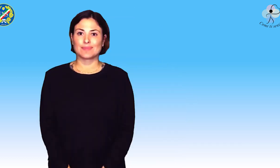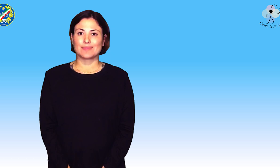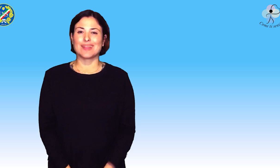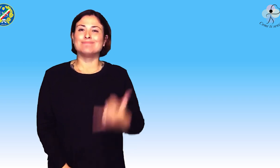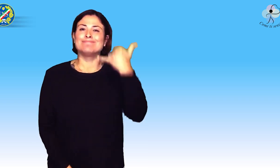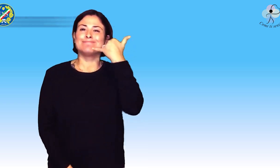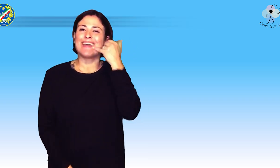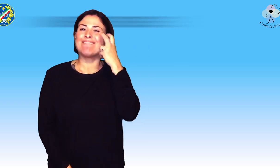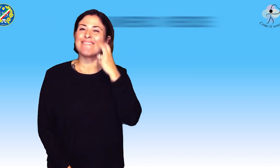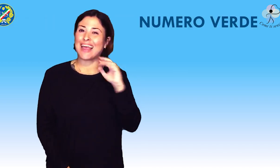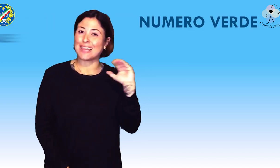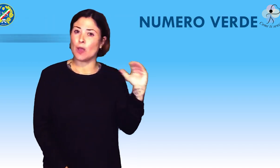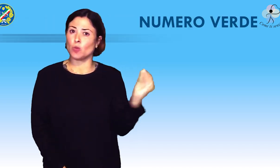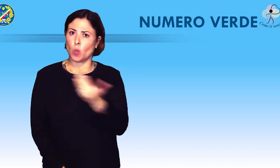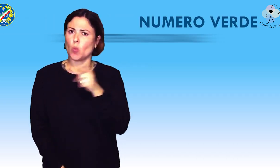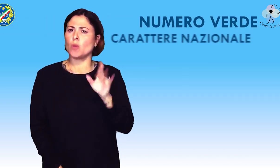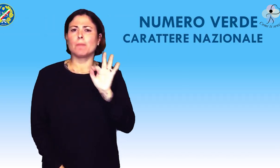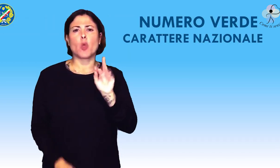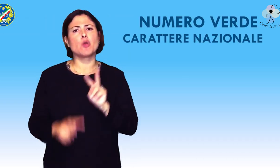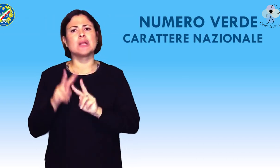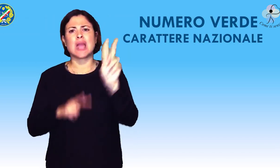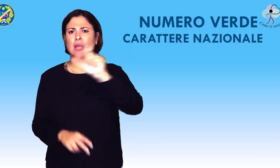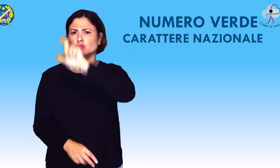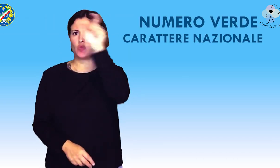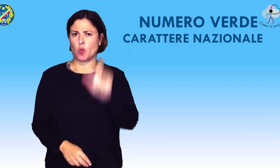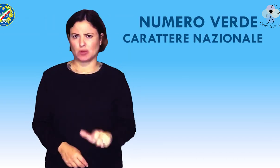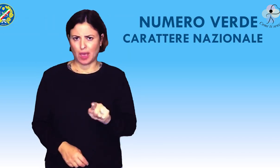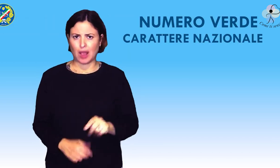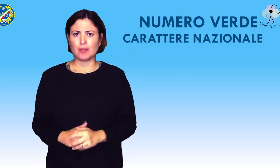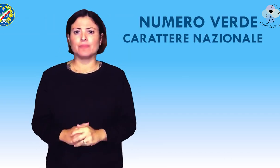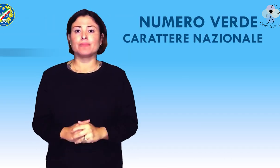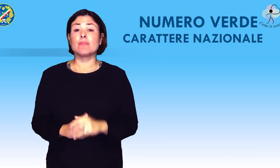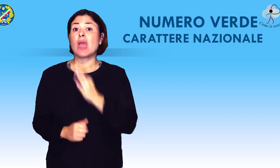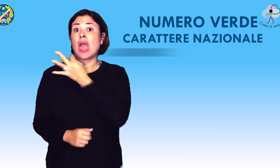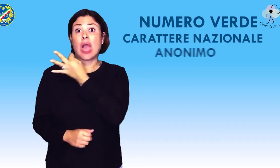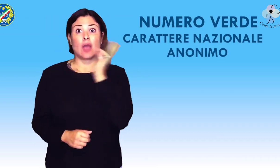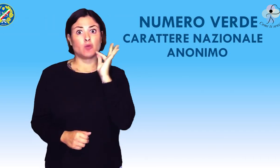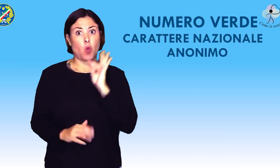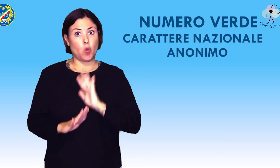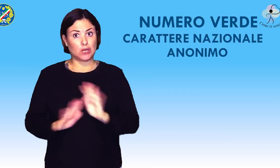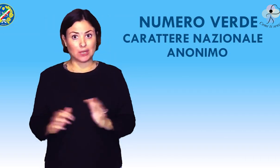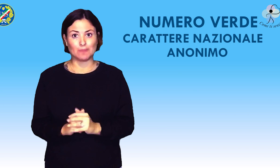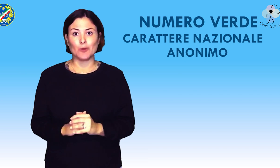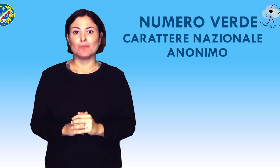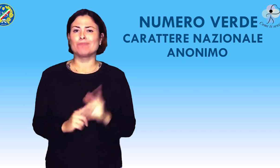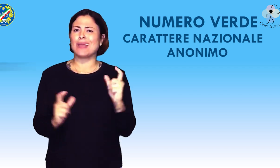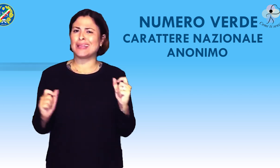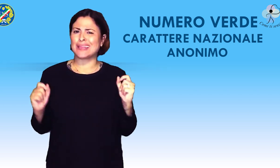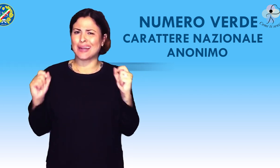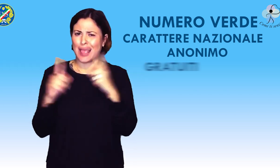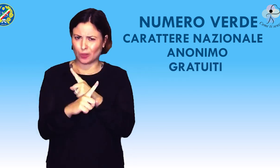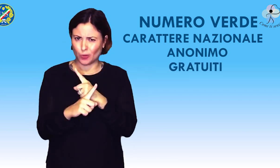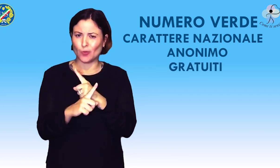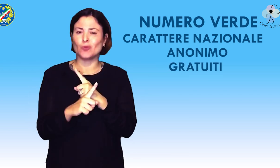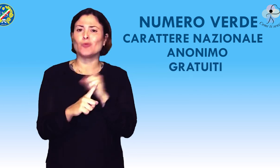Tutti i Telefoni Verde hanno carattere nazionale, sono anonimi e gratuiti